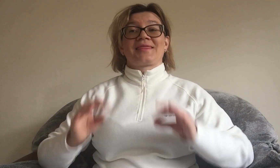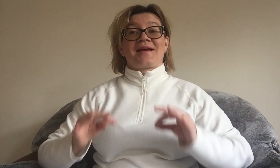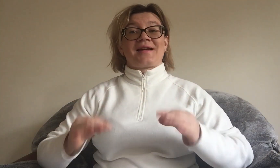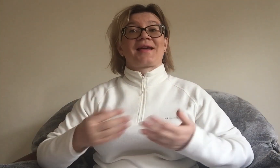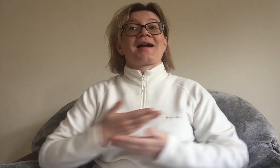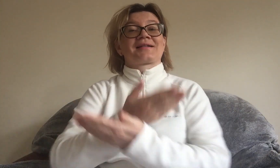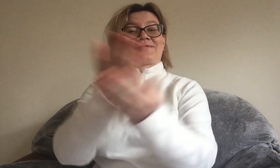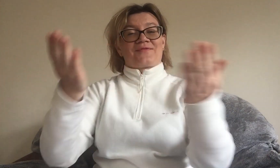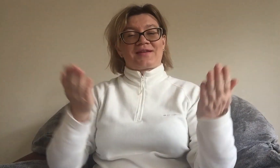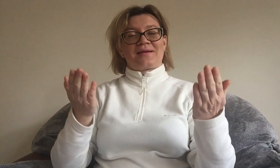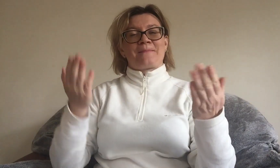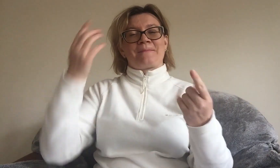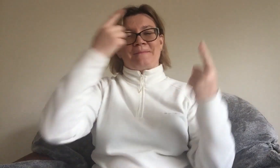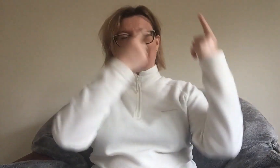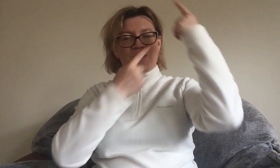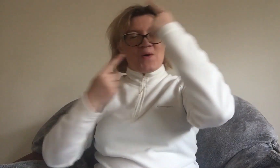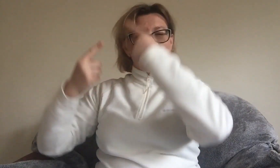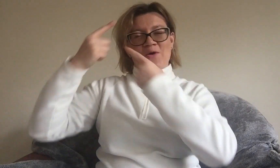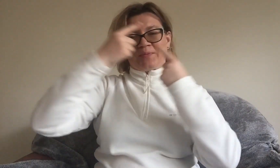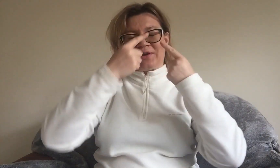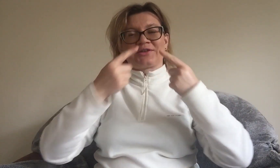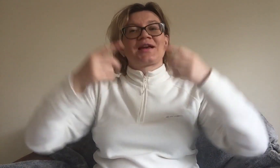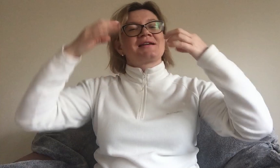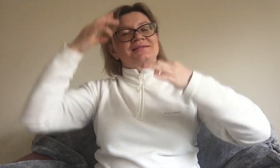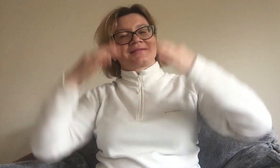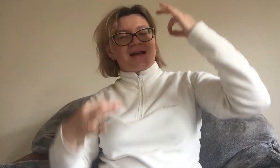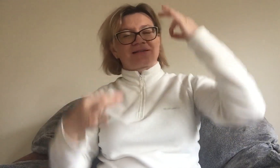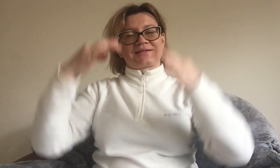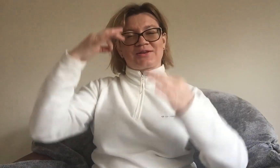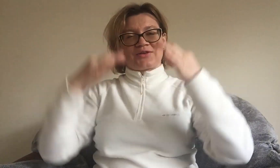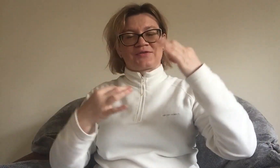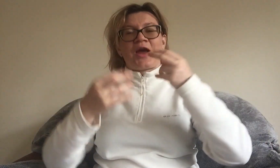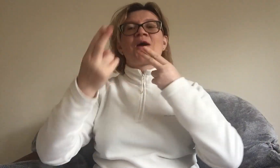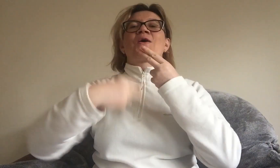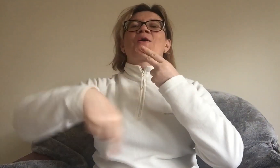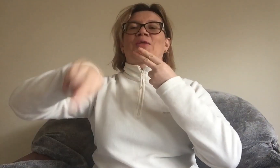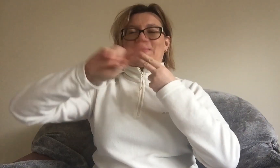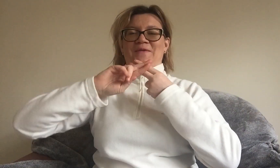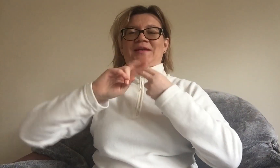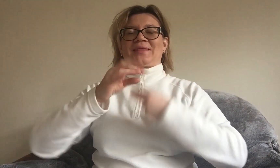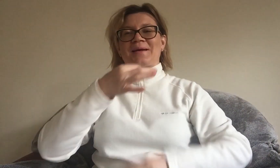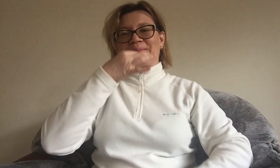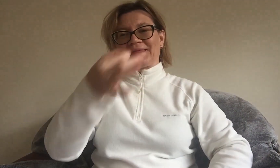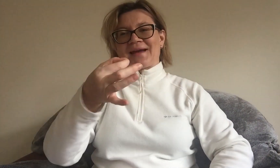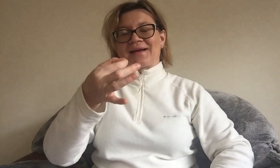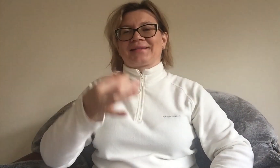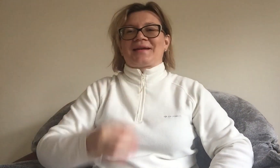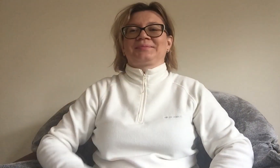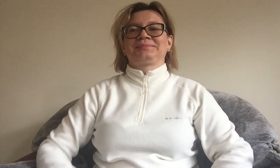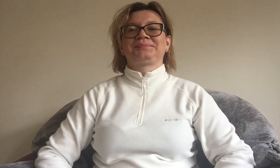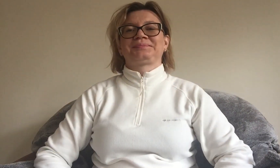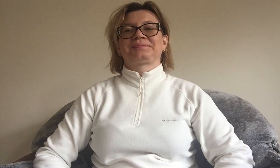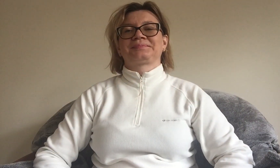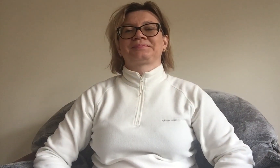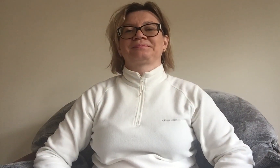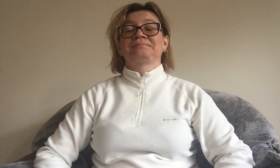Teraz wy wszyscy pomyślcie, zastanówcie się i odpowiedzcie na pytania,